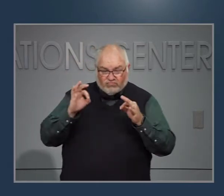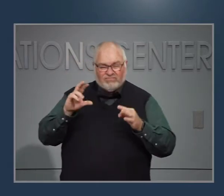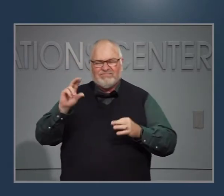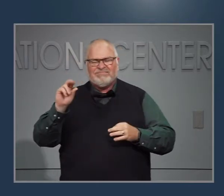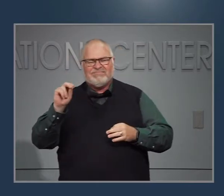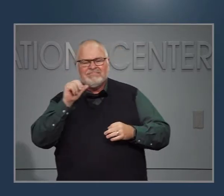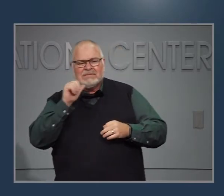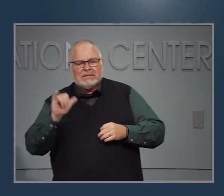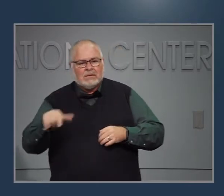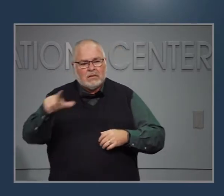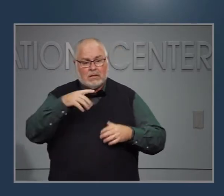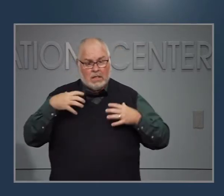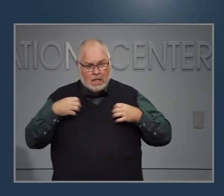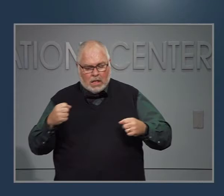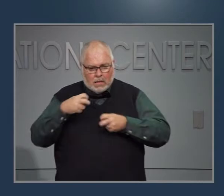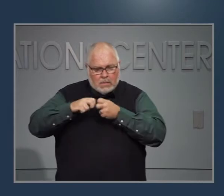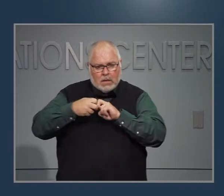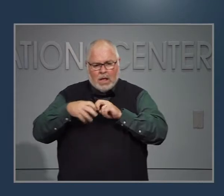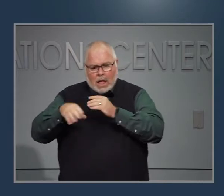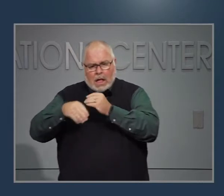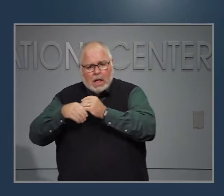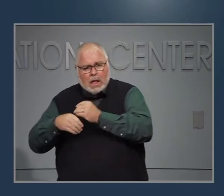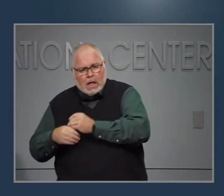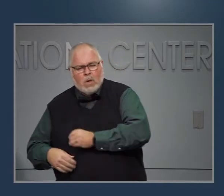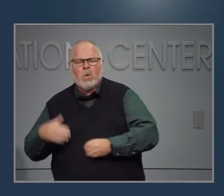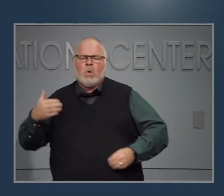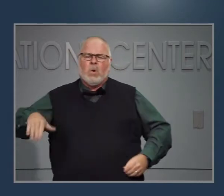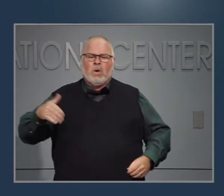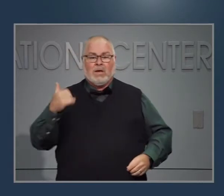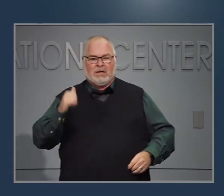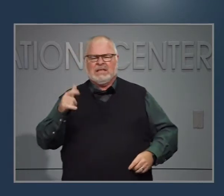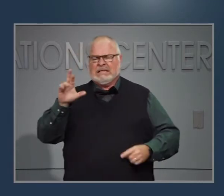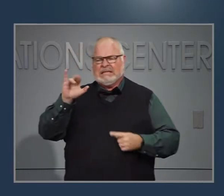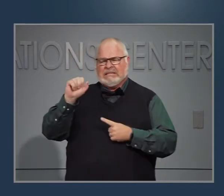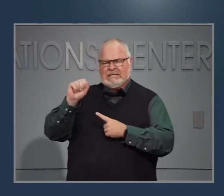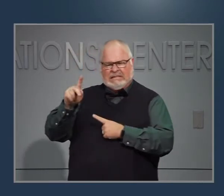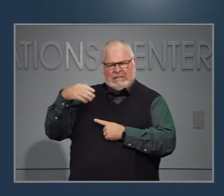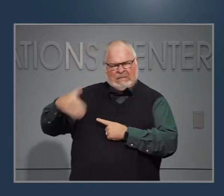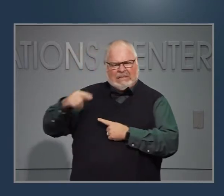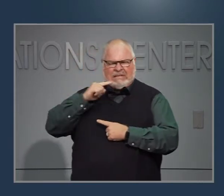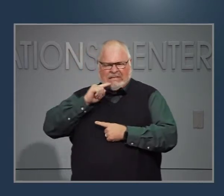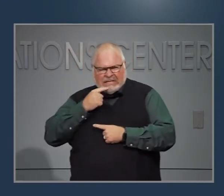crónicas, por lo que ellos corren mayor riesgo de una enfermedad severa de covid CNN